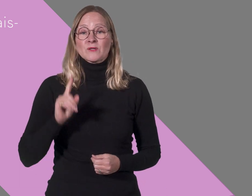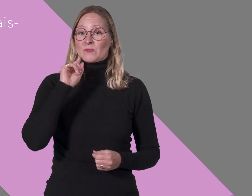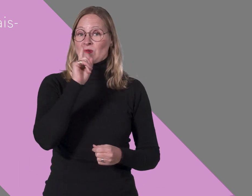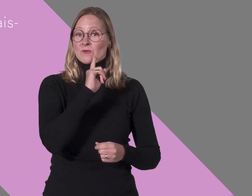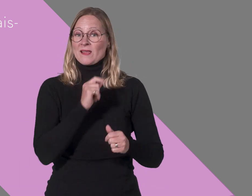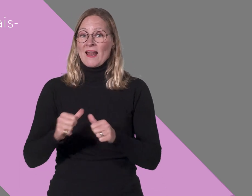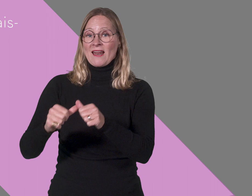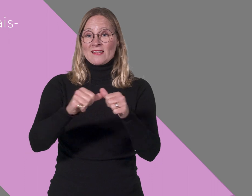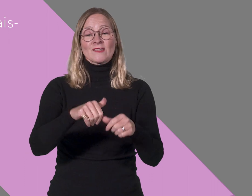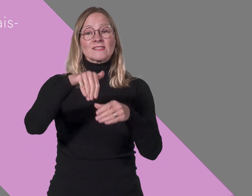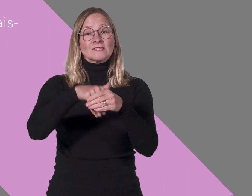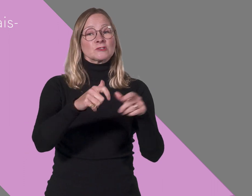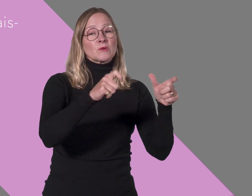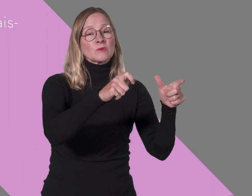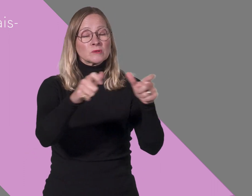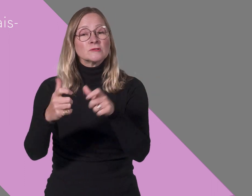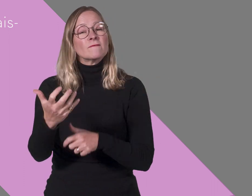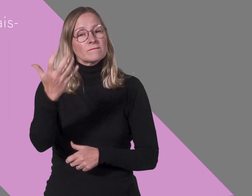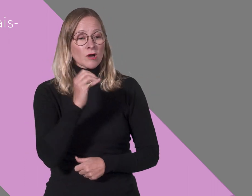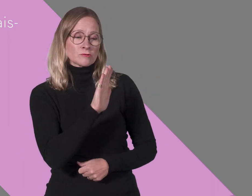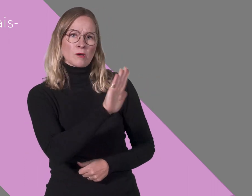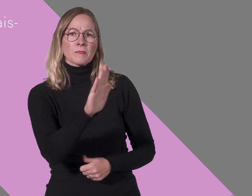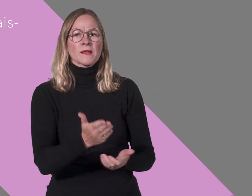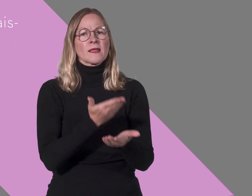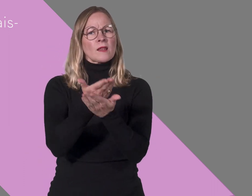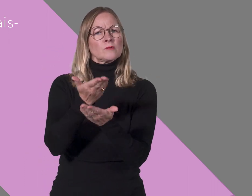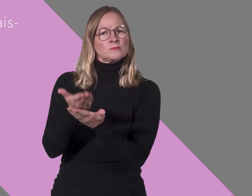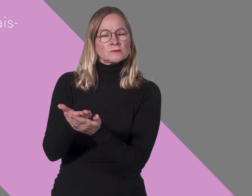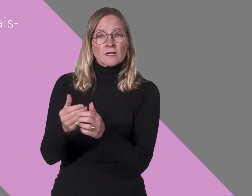Kuurojen Liitto ry:n jäsenyhdistykset voivat tehdä omia ehdotuksiaan -